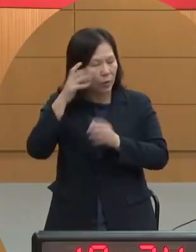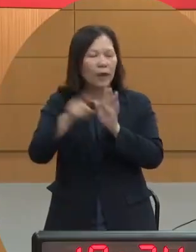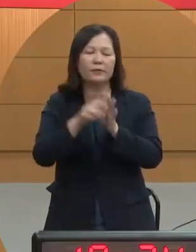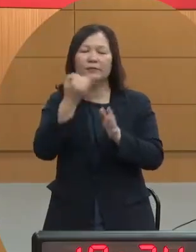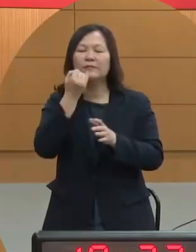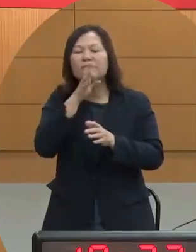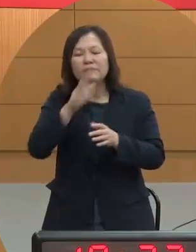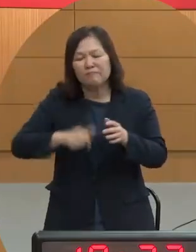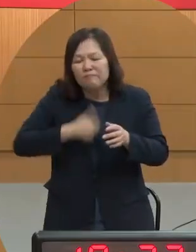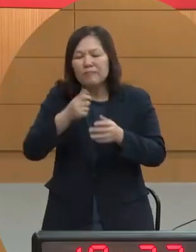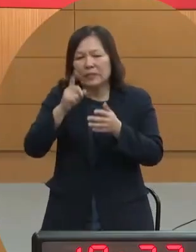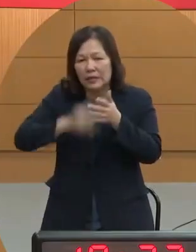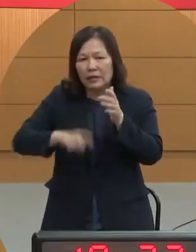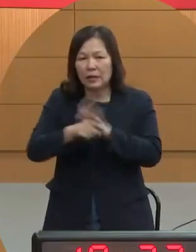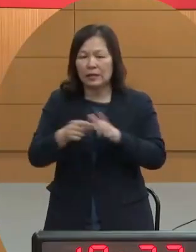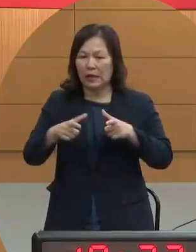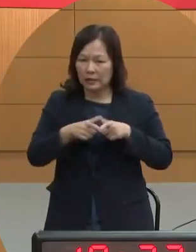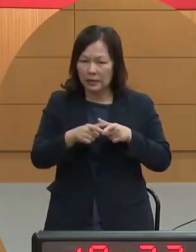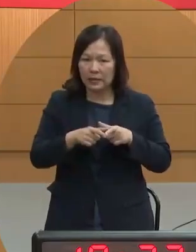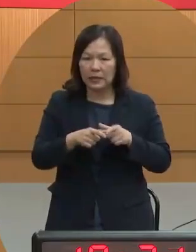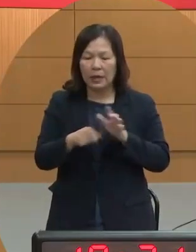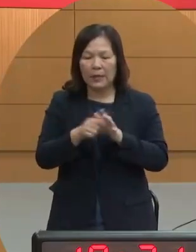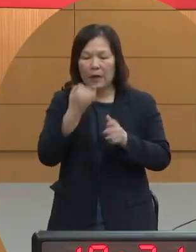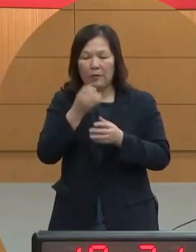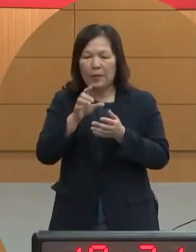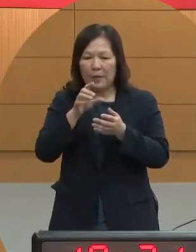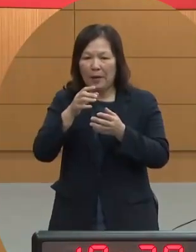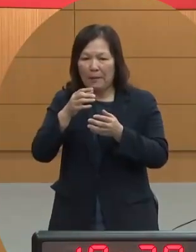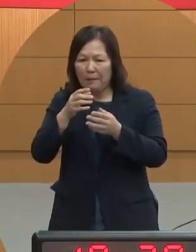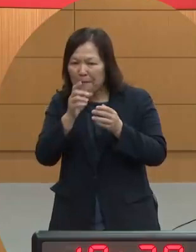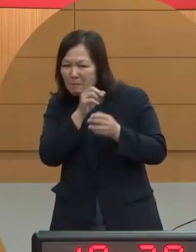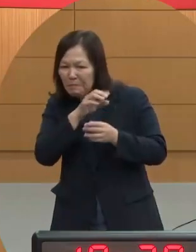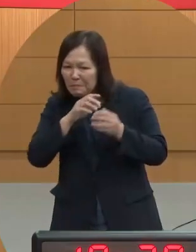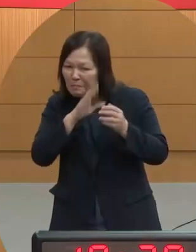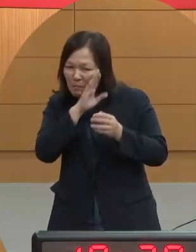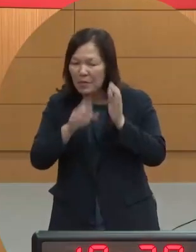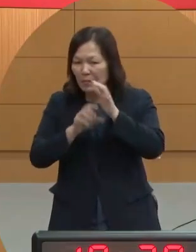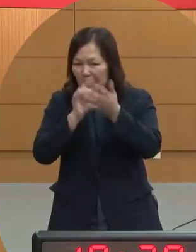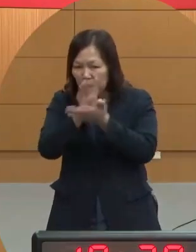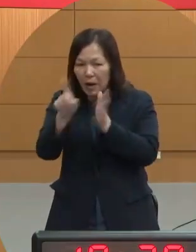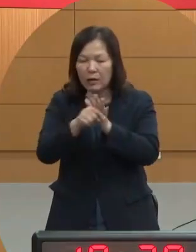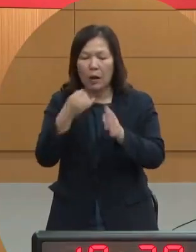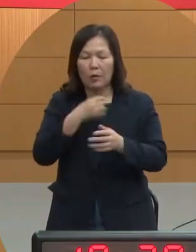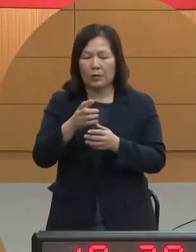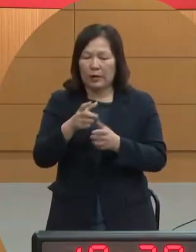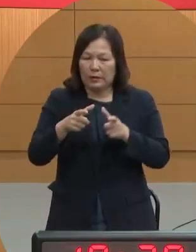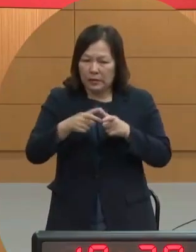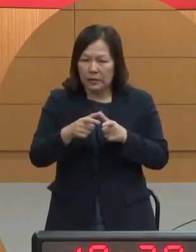古人說 興利除弊 我的政見就是兩塊 興利跟除弊